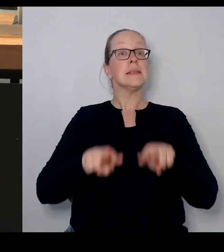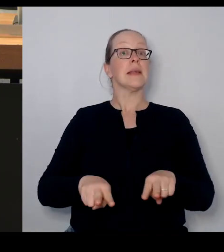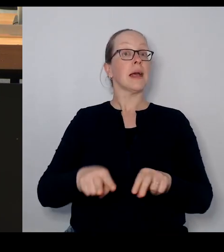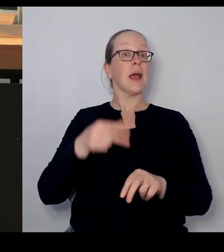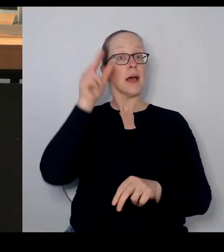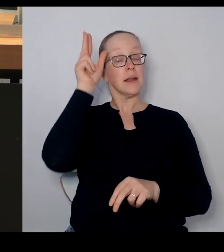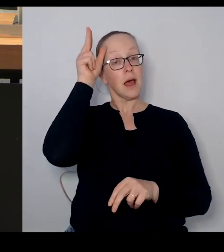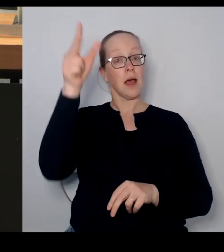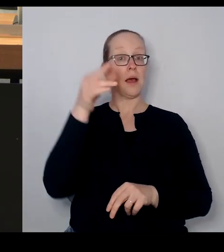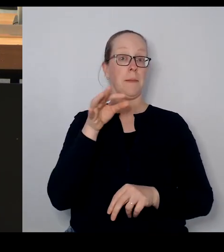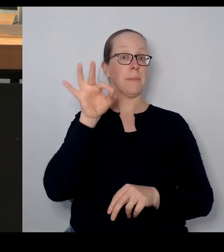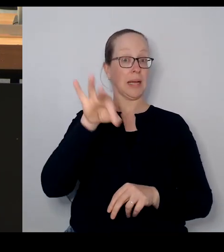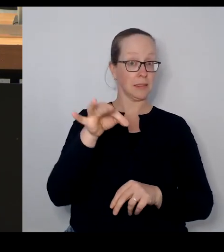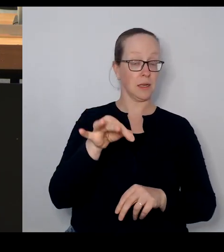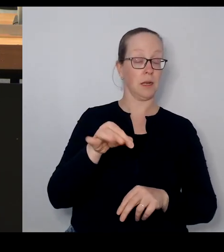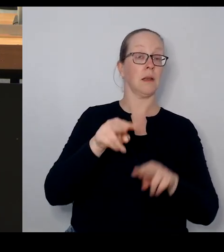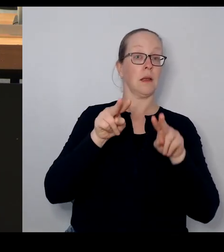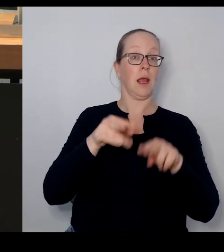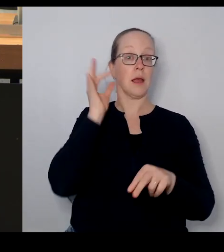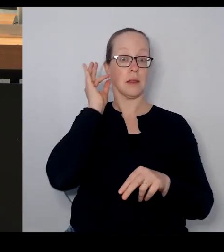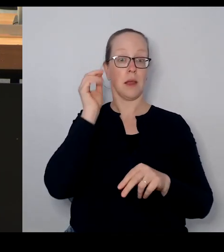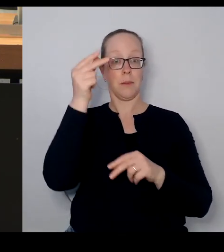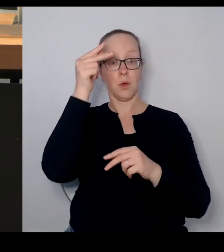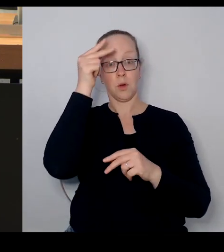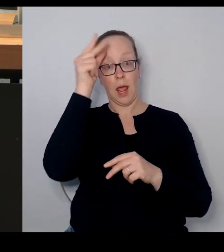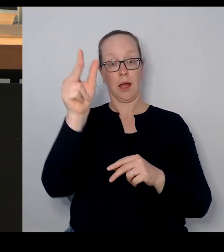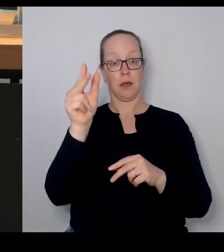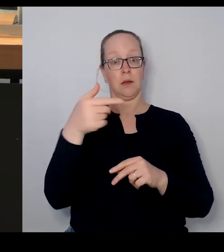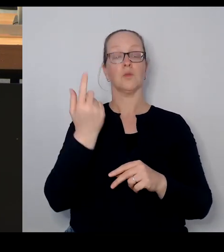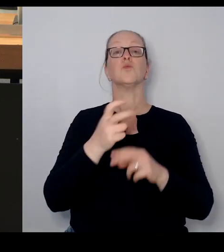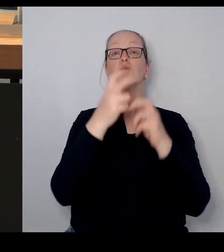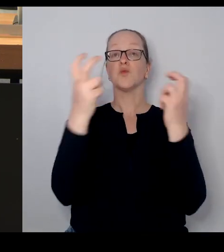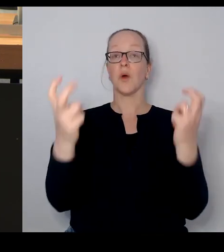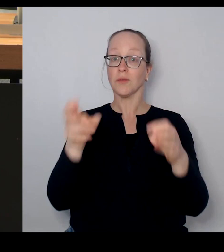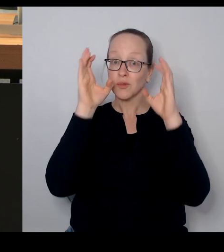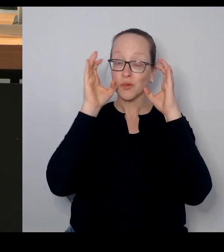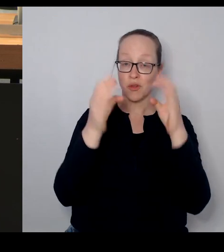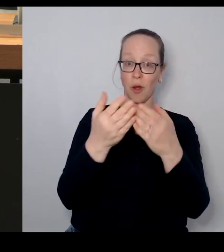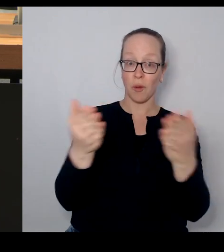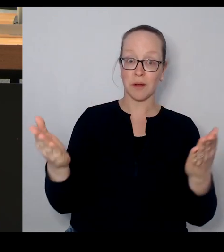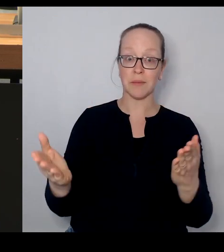Wir sprechen über einen Paragrafen im Baugesetzbuch, den Paragrafen 246. Das klingt erst mal ziemlich trocken.